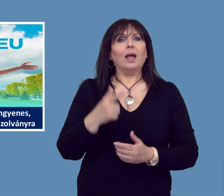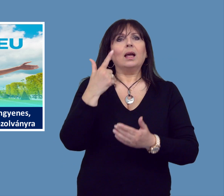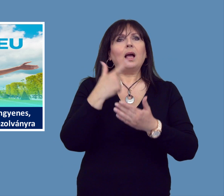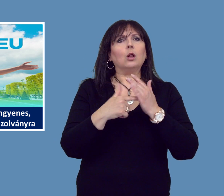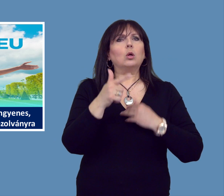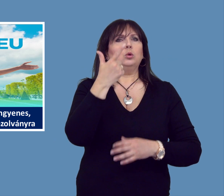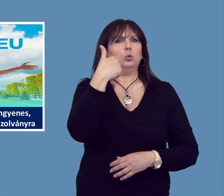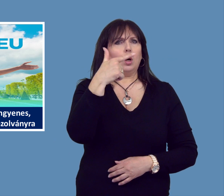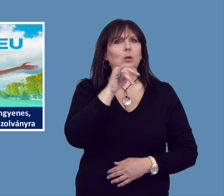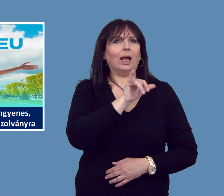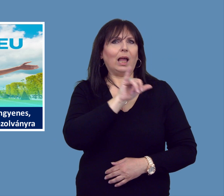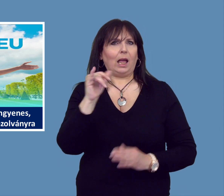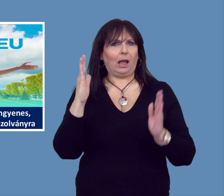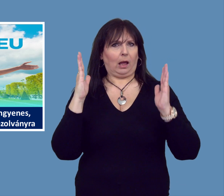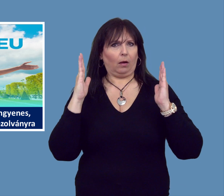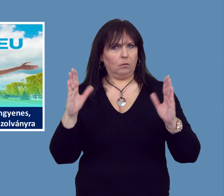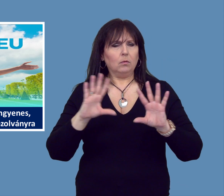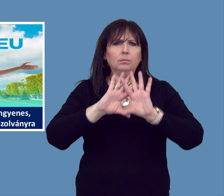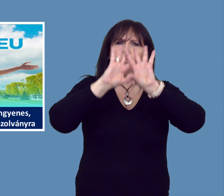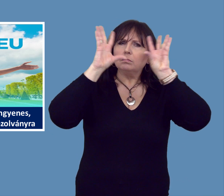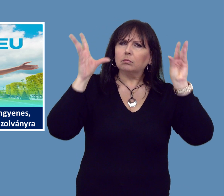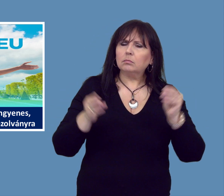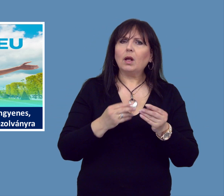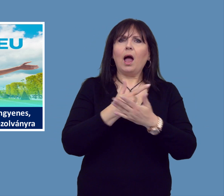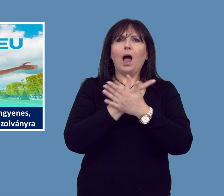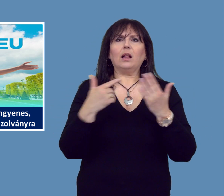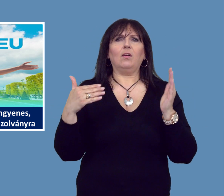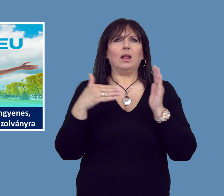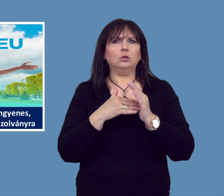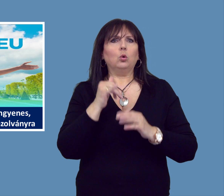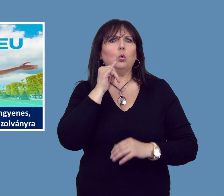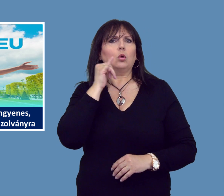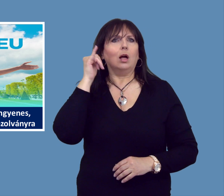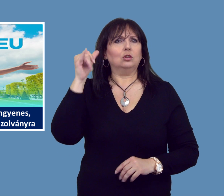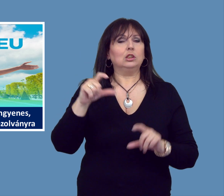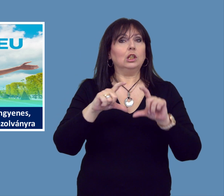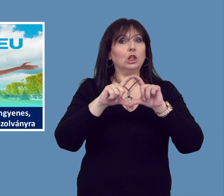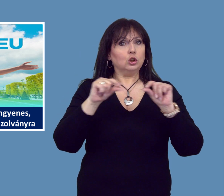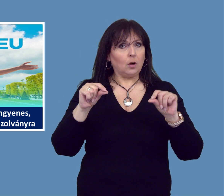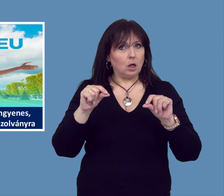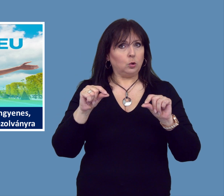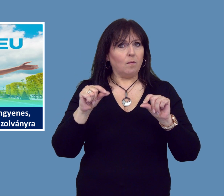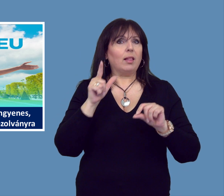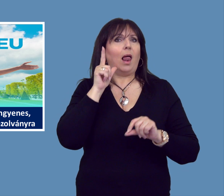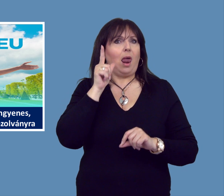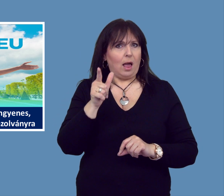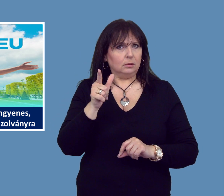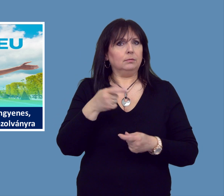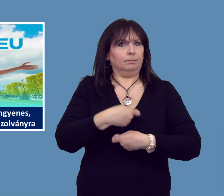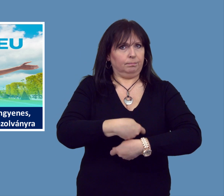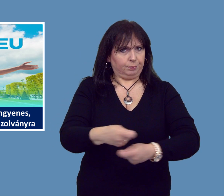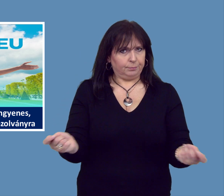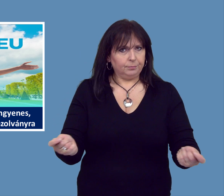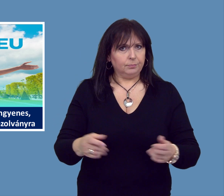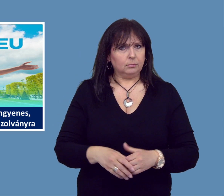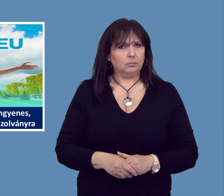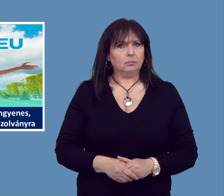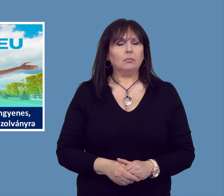2022-ben összesen 70 000 utazási igazolvány kerül majd kiosztásra: